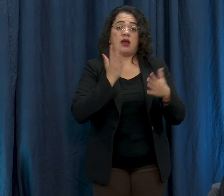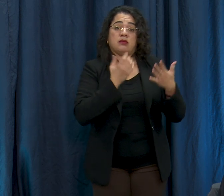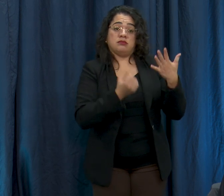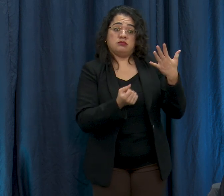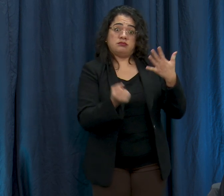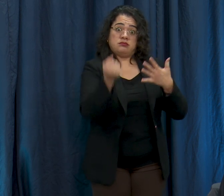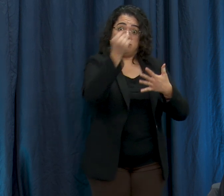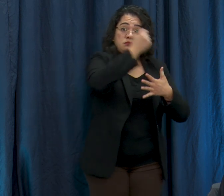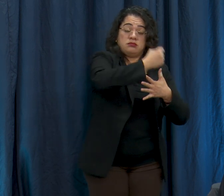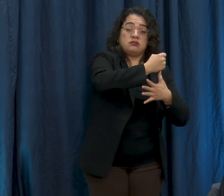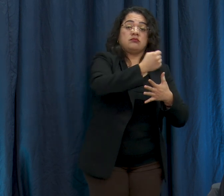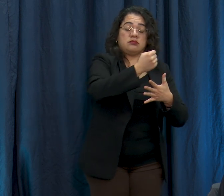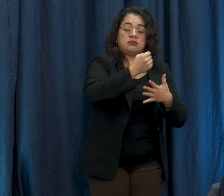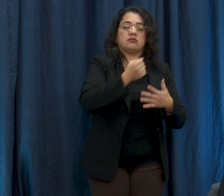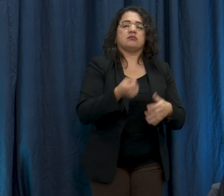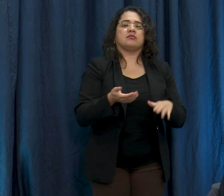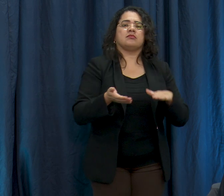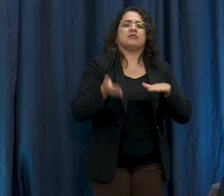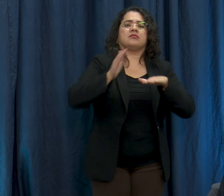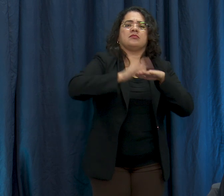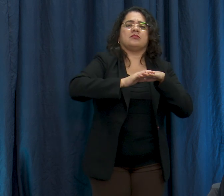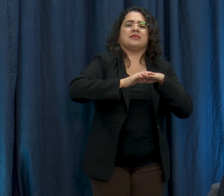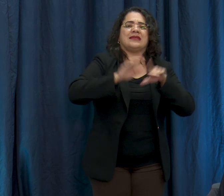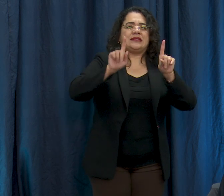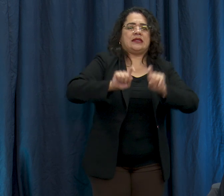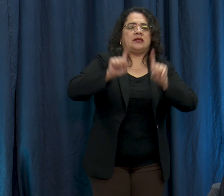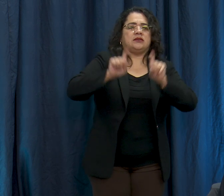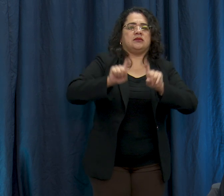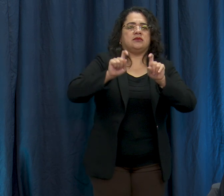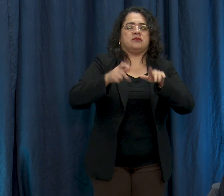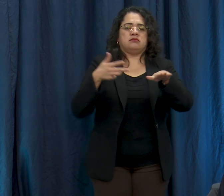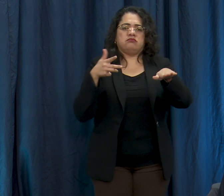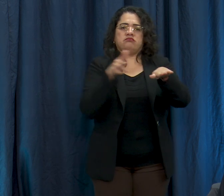subir el número yo mental las pruebas disponible espera en la ciudad a long